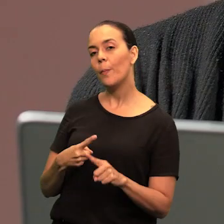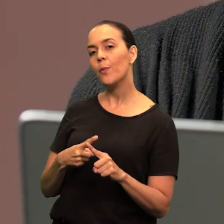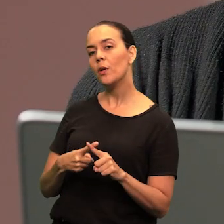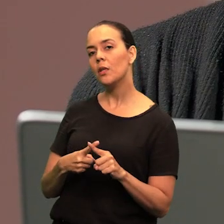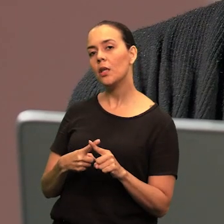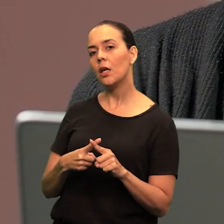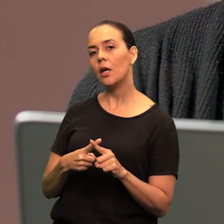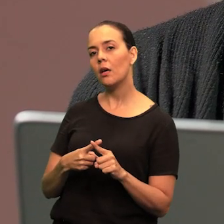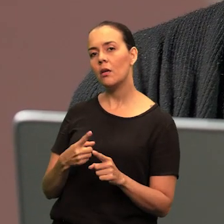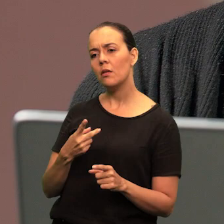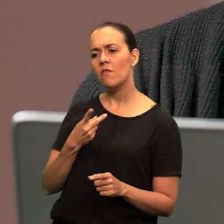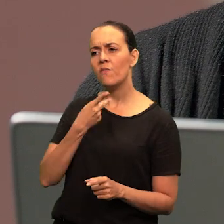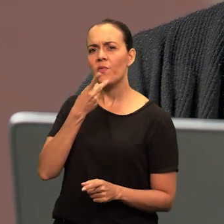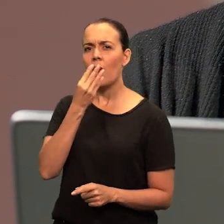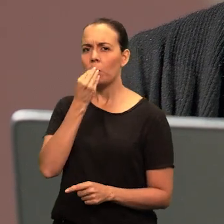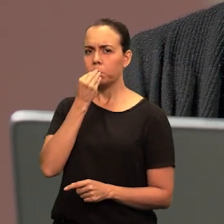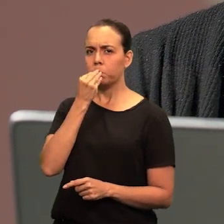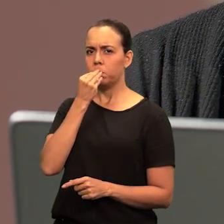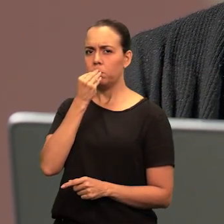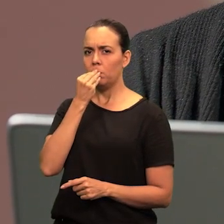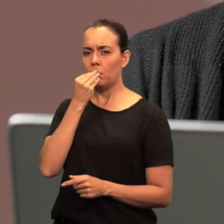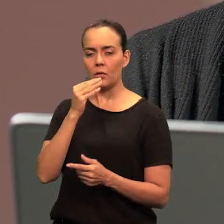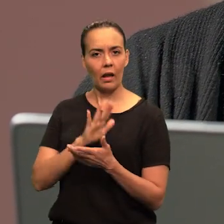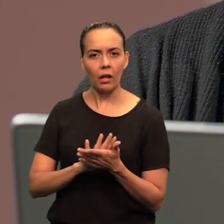Porque não falar das mulheres filósofas